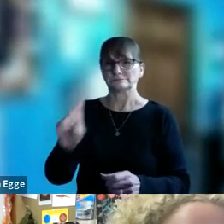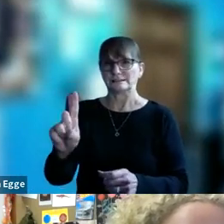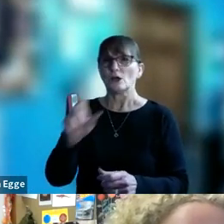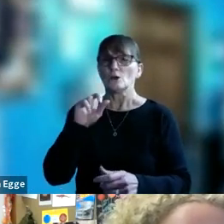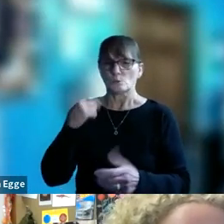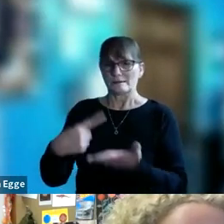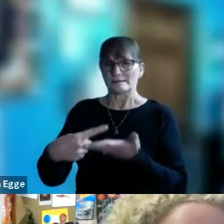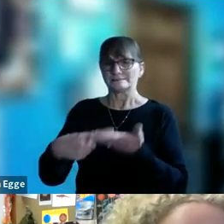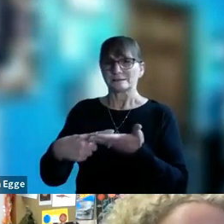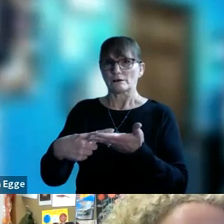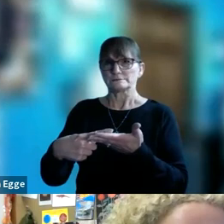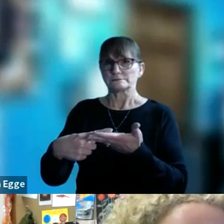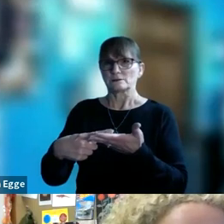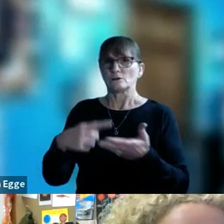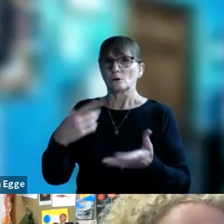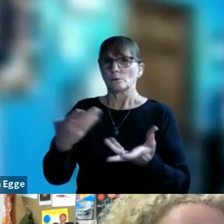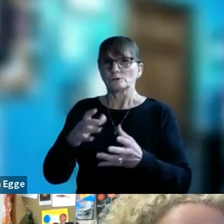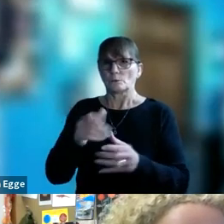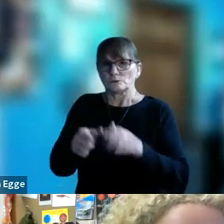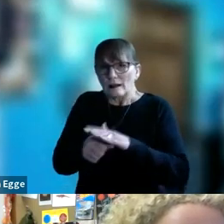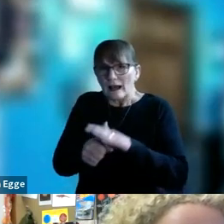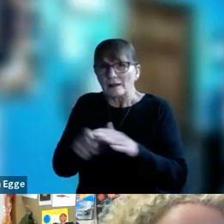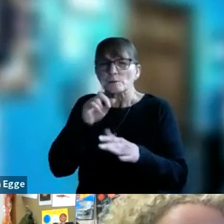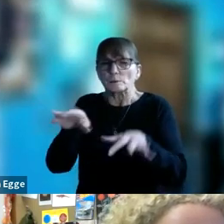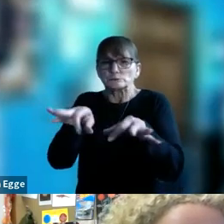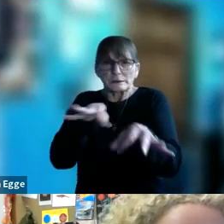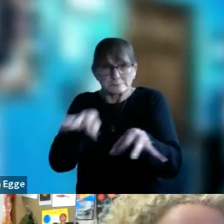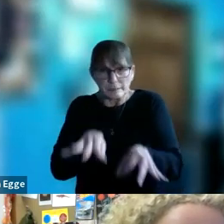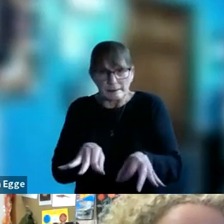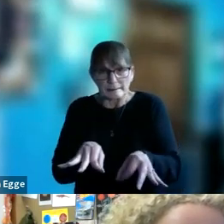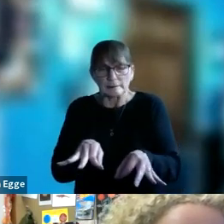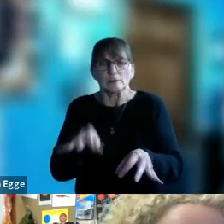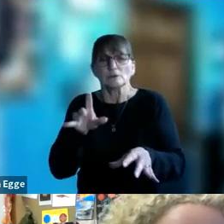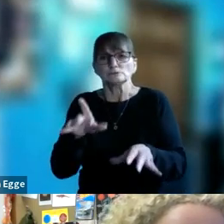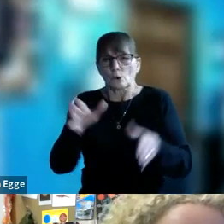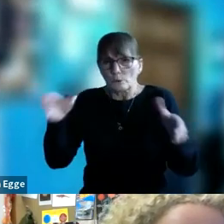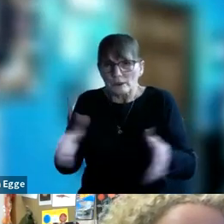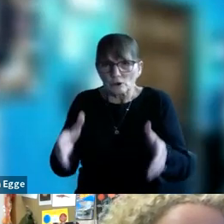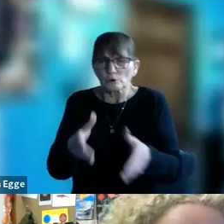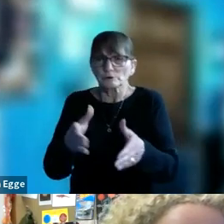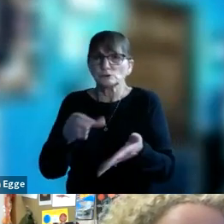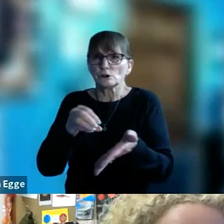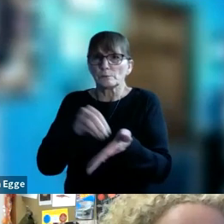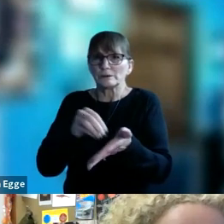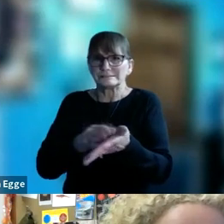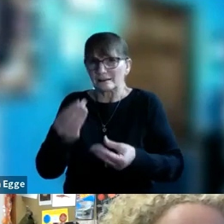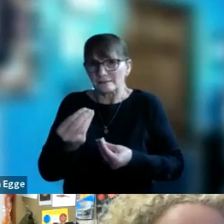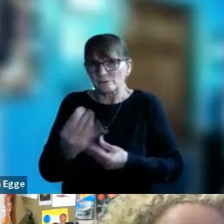lo explicamos, no queremos que lo escondan, queremos que lo expliquen. Así que los animamos a que pongan información sobre el consumo